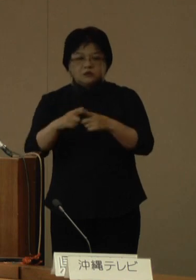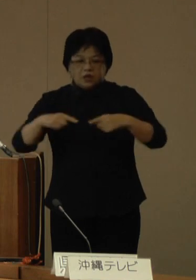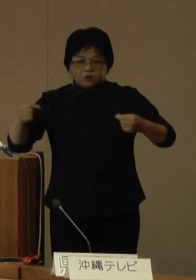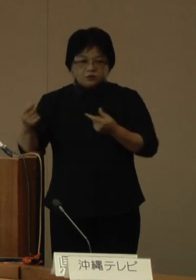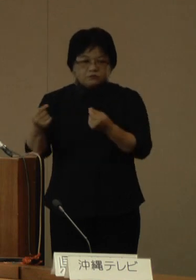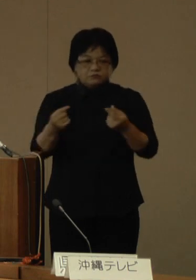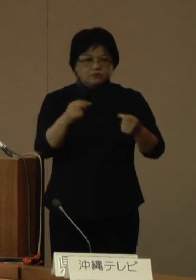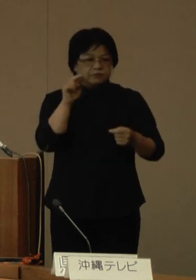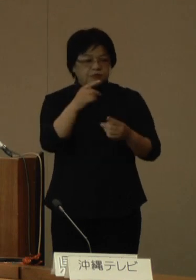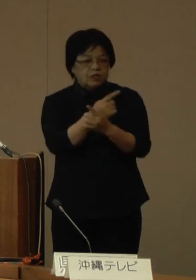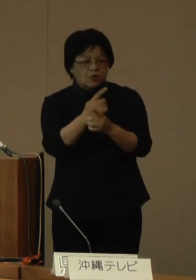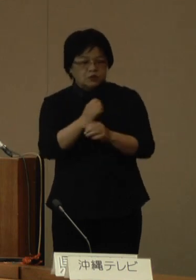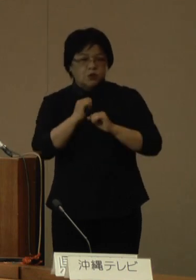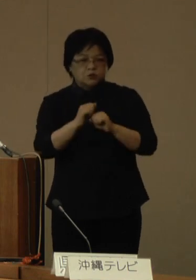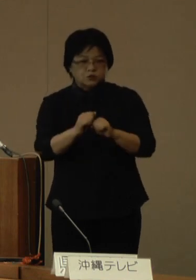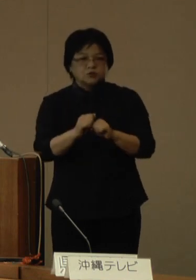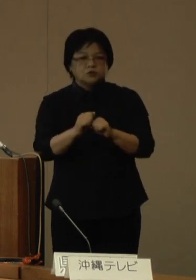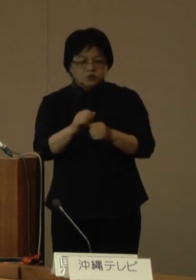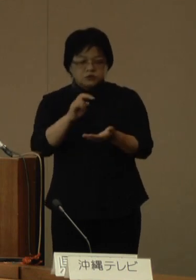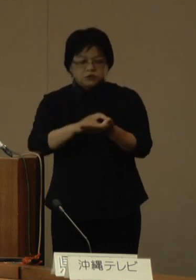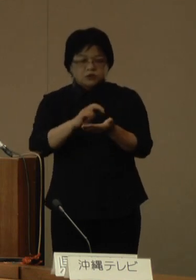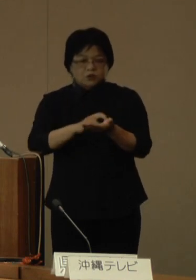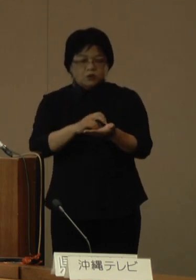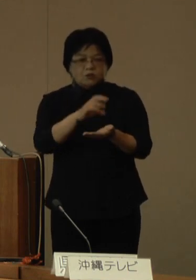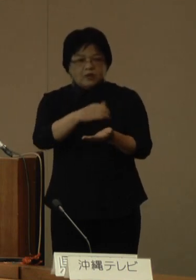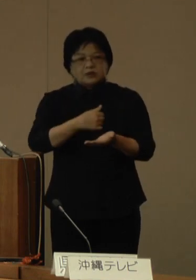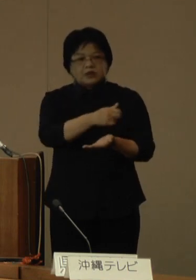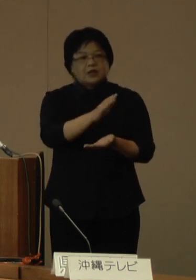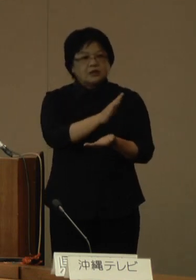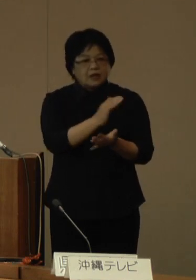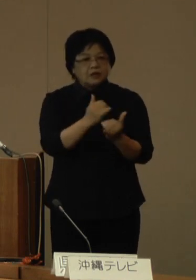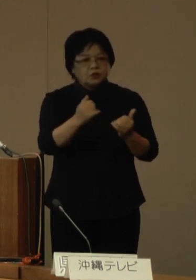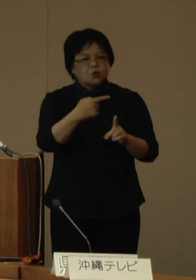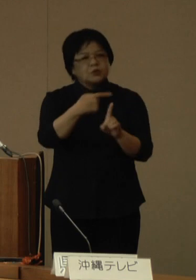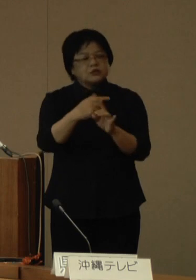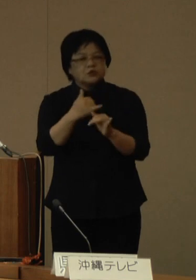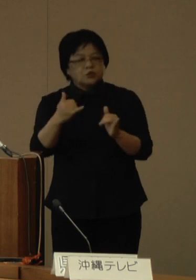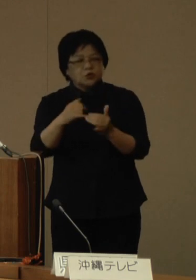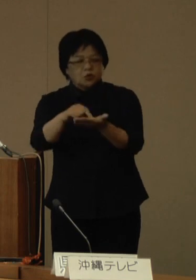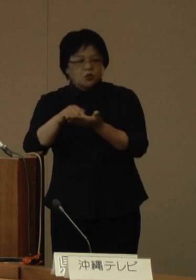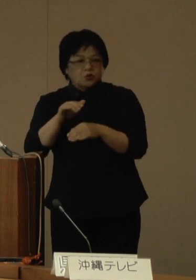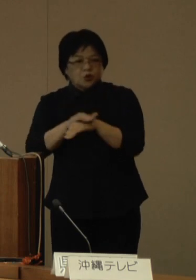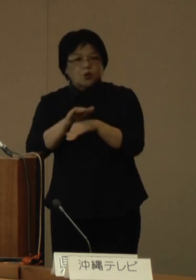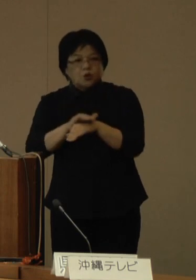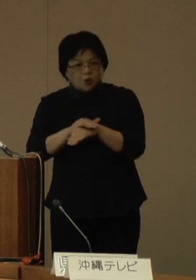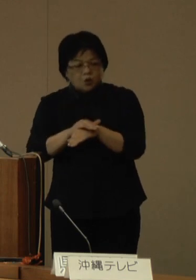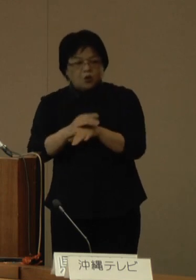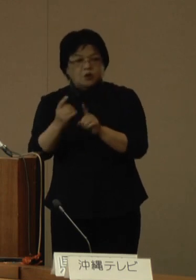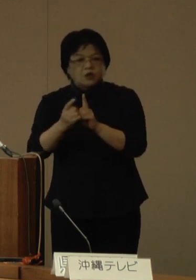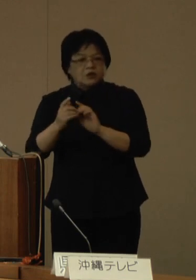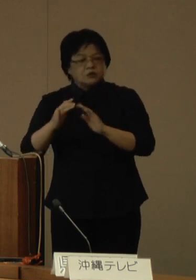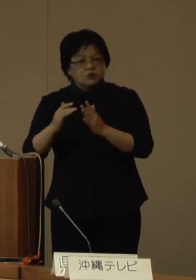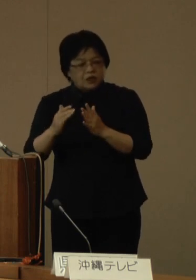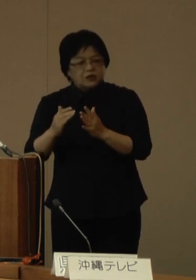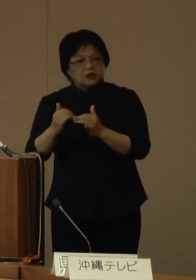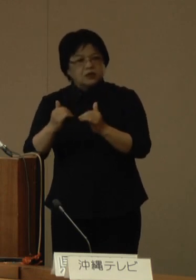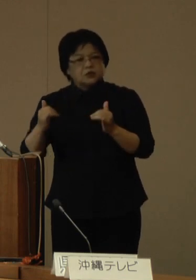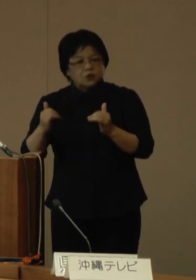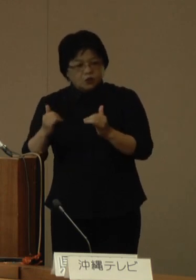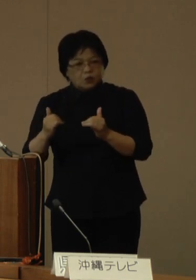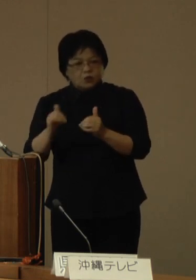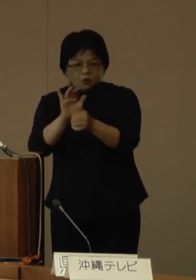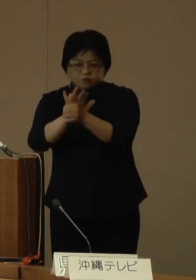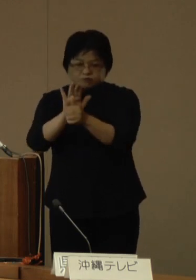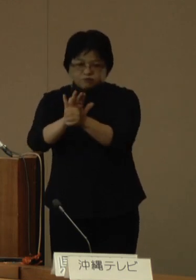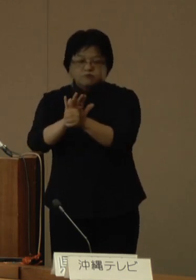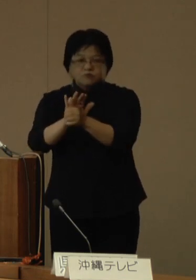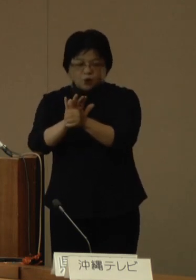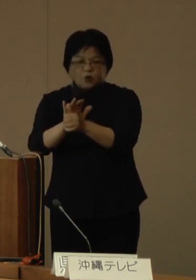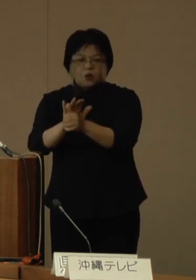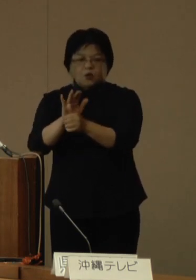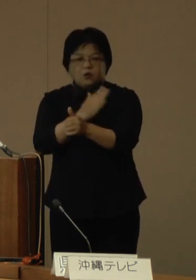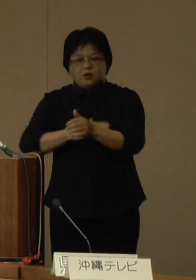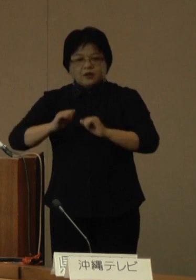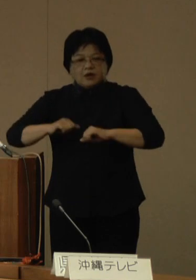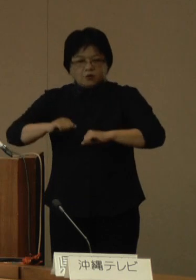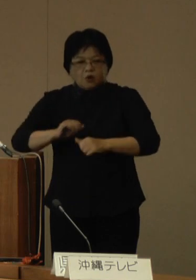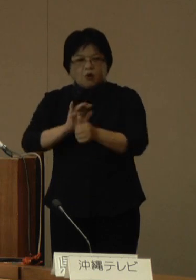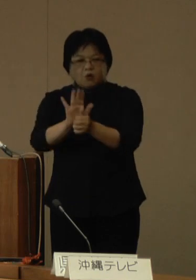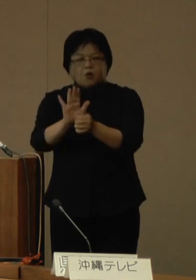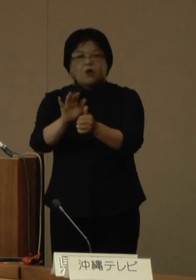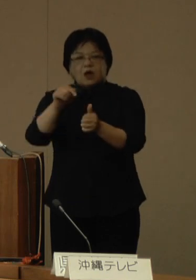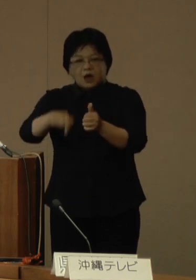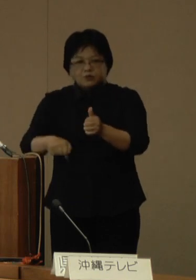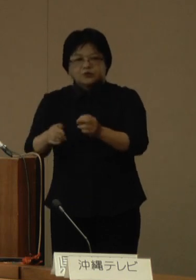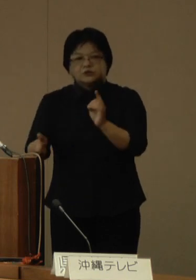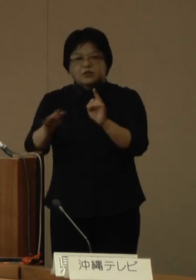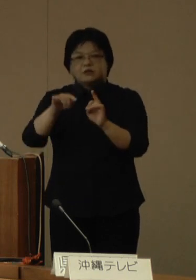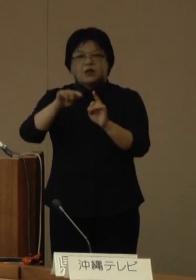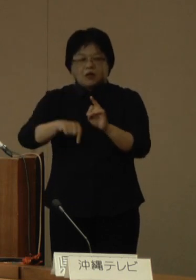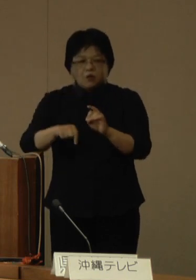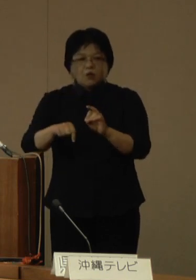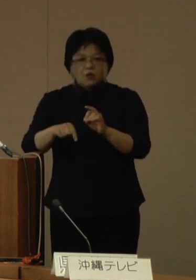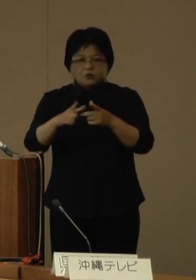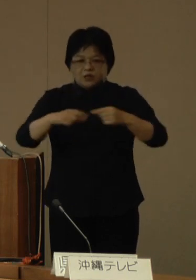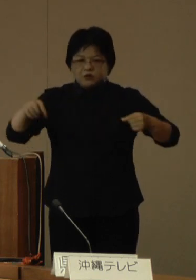医療機関を受診しない陽性者の登録受け付けや、発生届の対象とならない陽性者の受け皿となる、健康フォローアップセンターの設置を、各都道府県に求めているところです